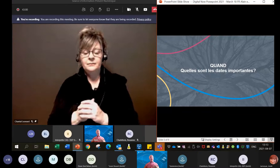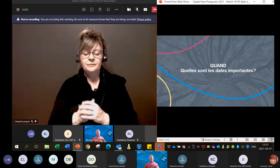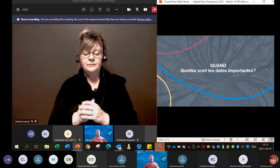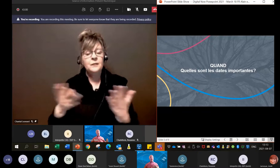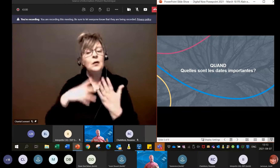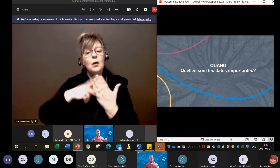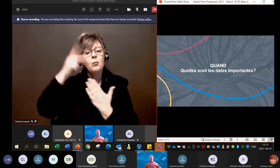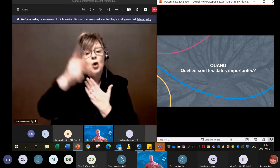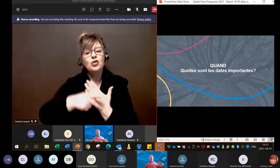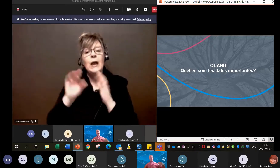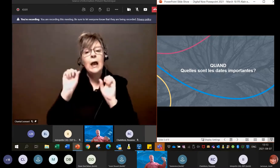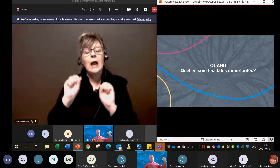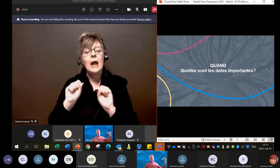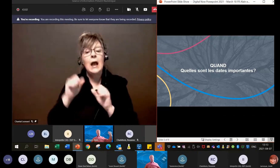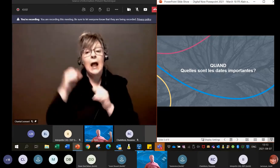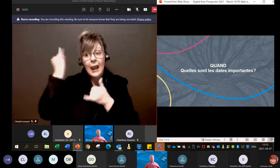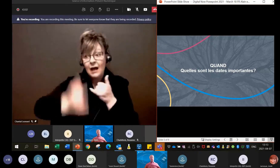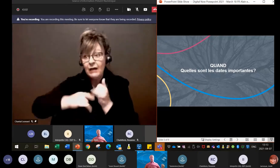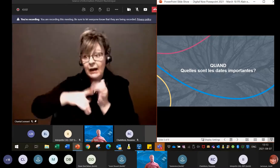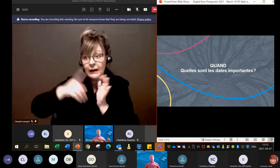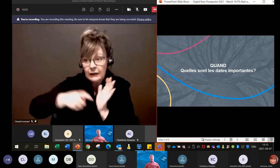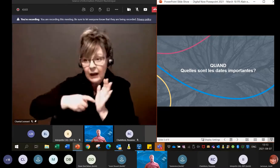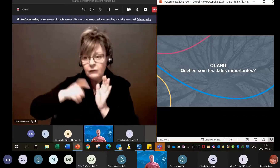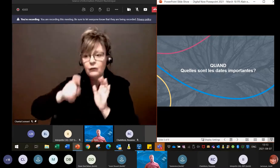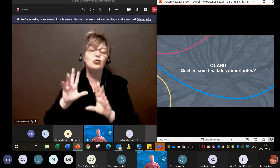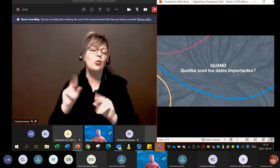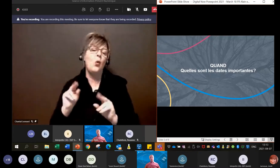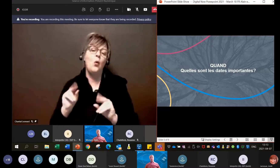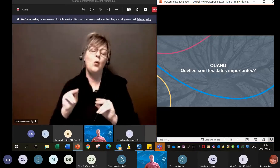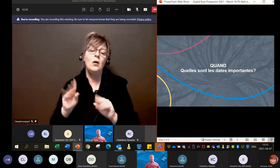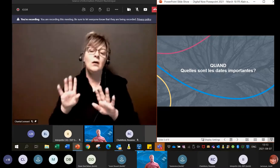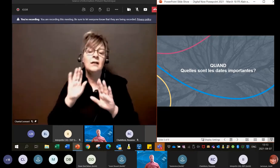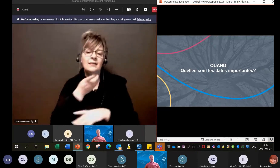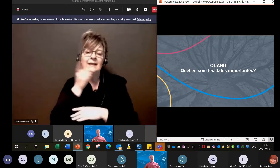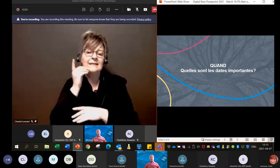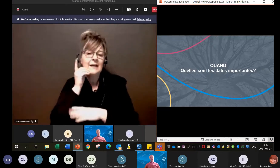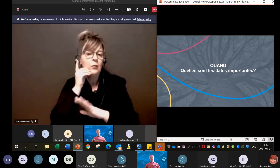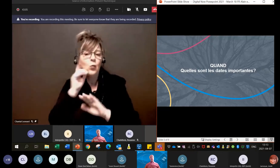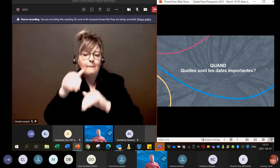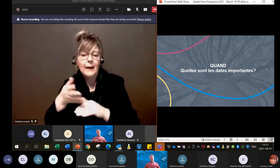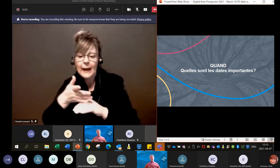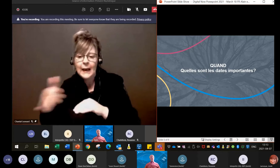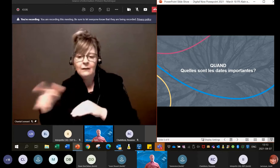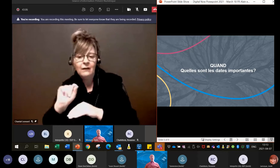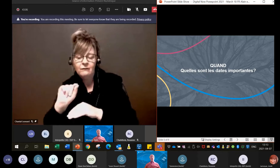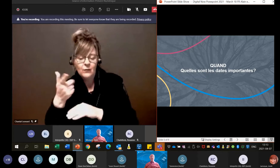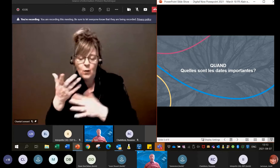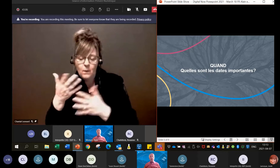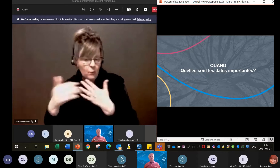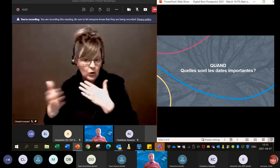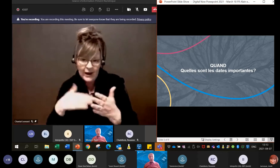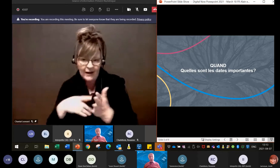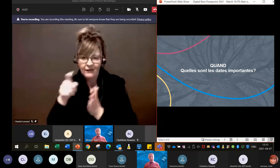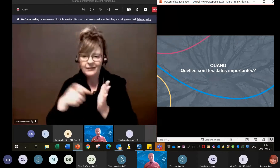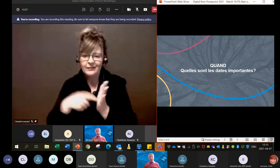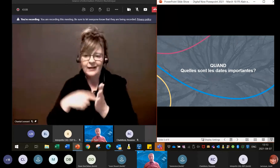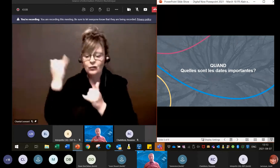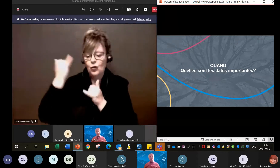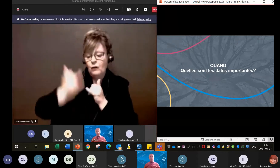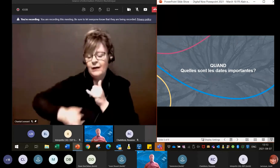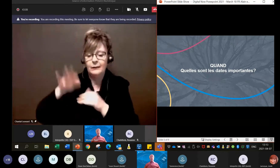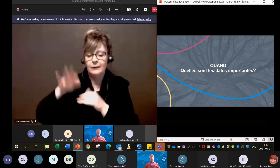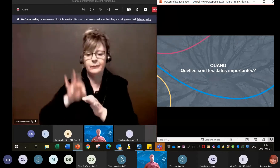approprié, c’est-à-dire après décembre